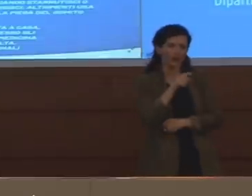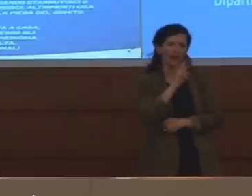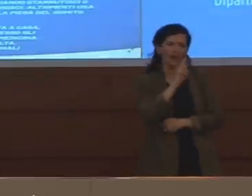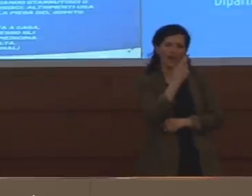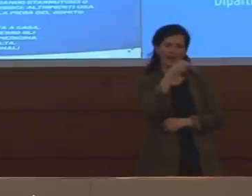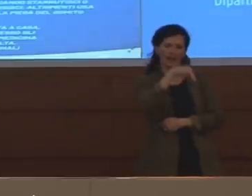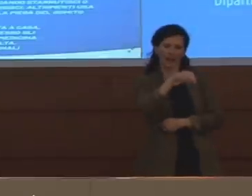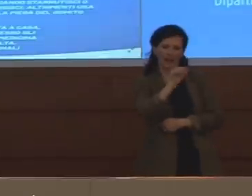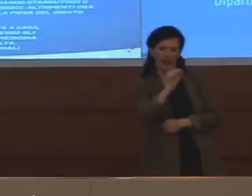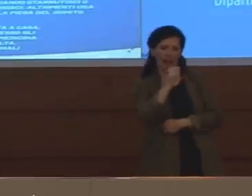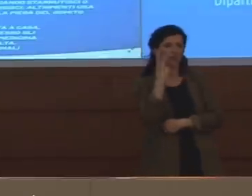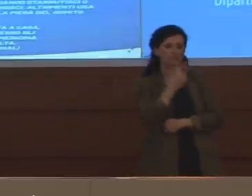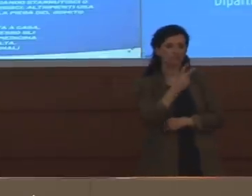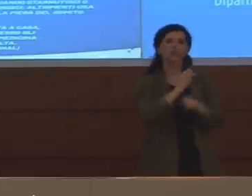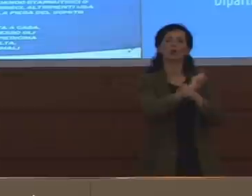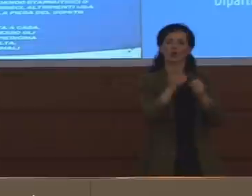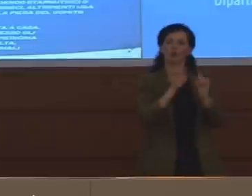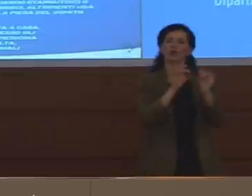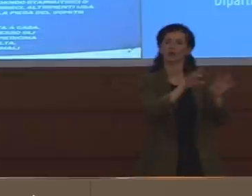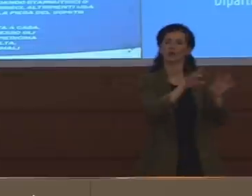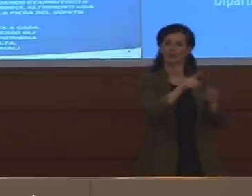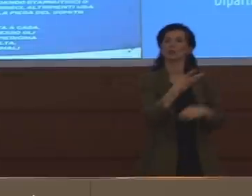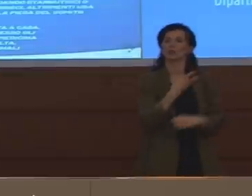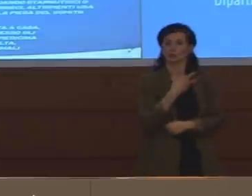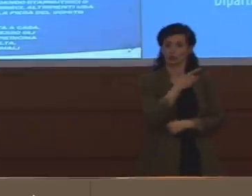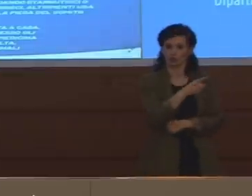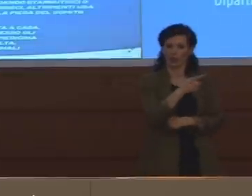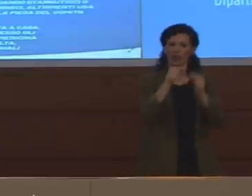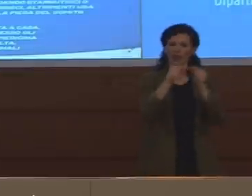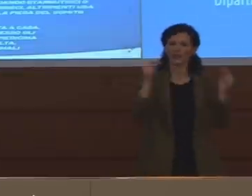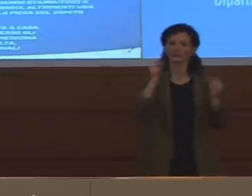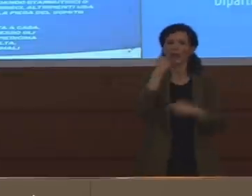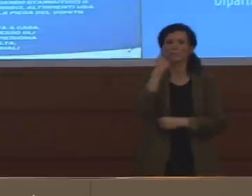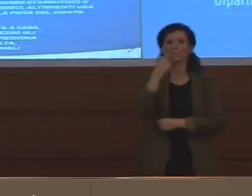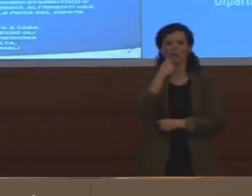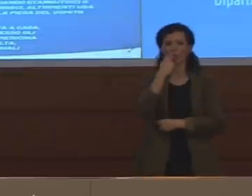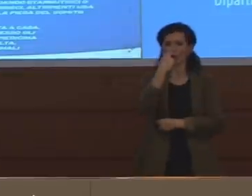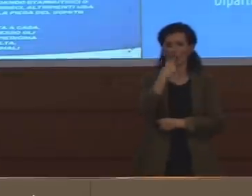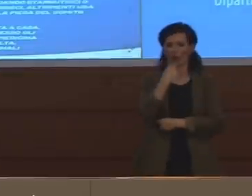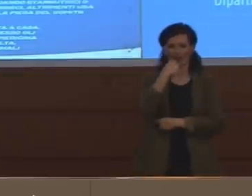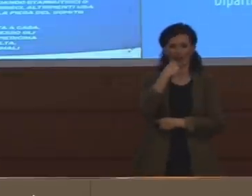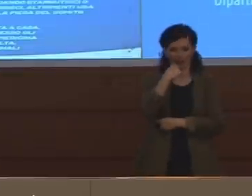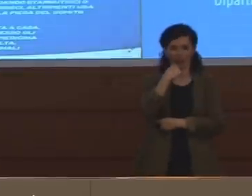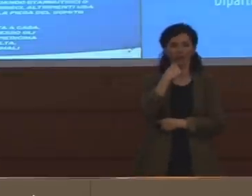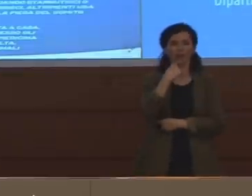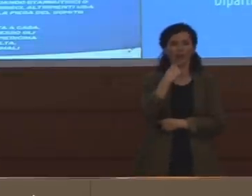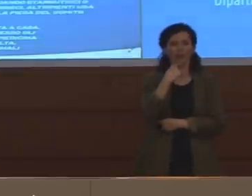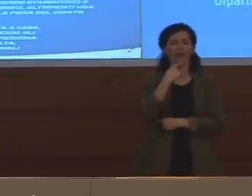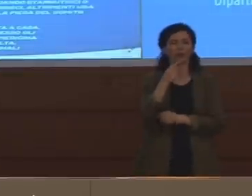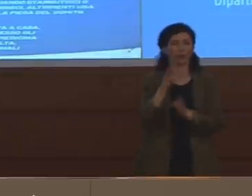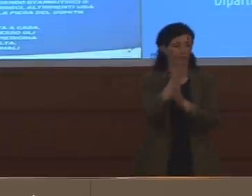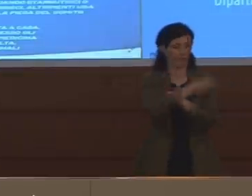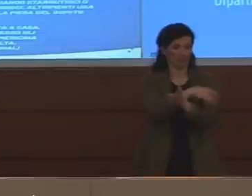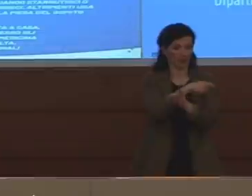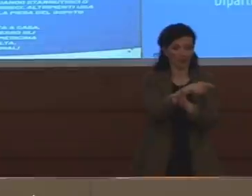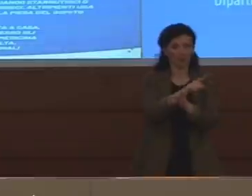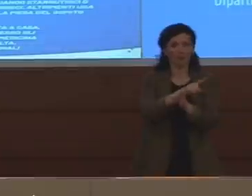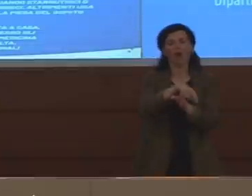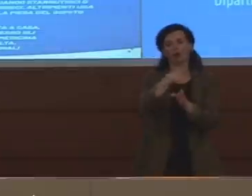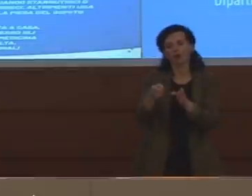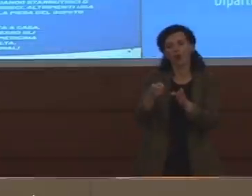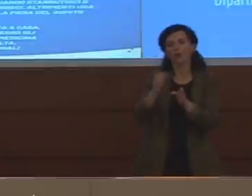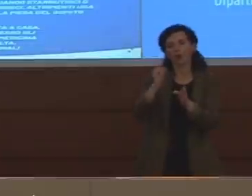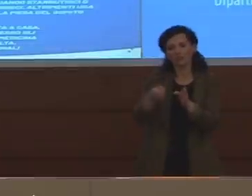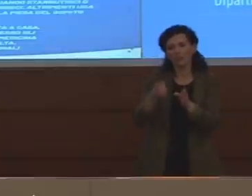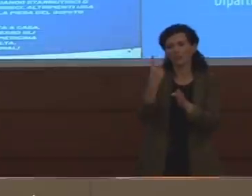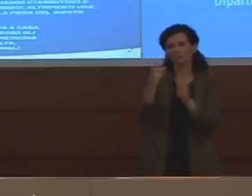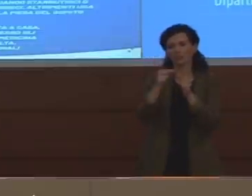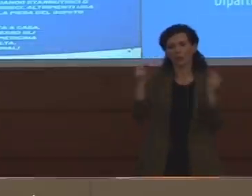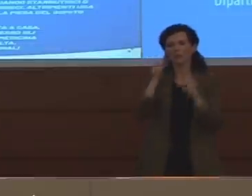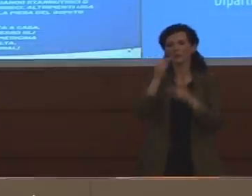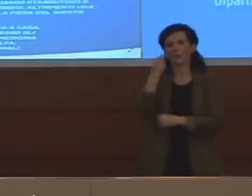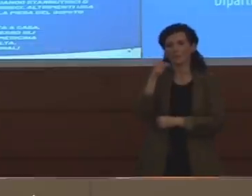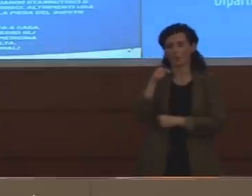nel tampone rinofaringeo, per una ripresa di quella che è una attività, chiamiamola,